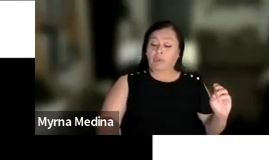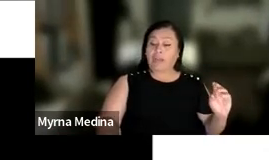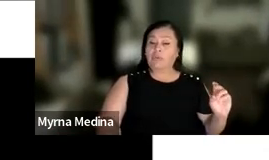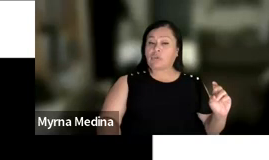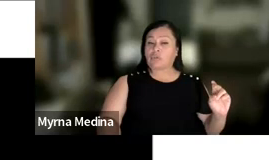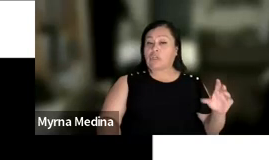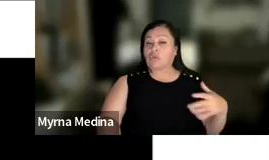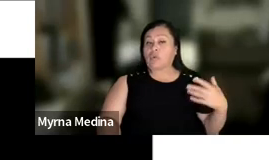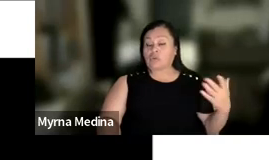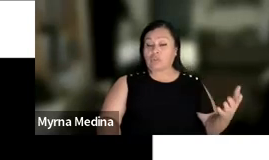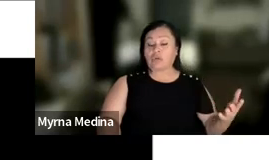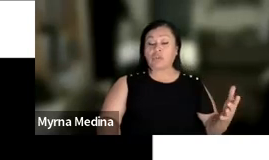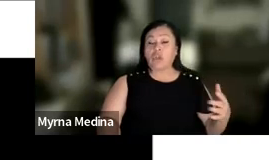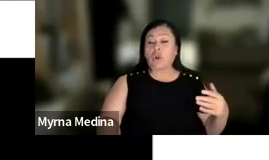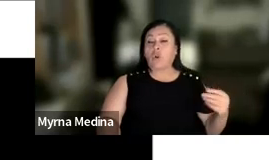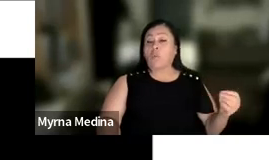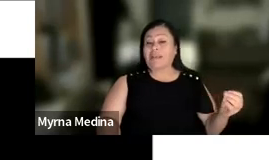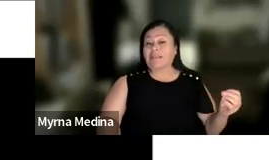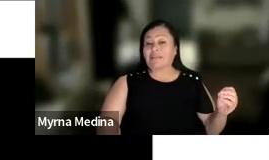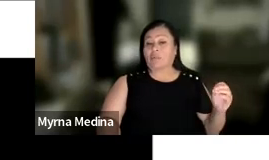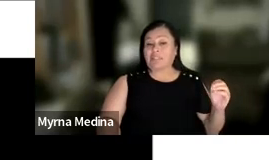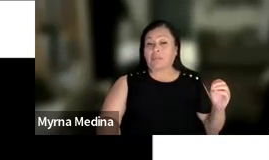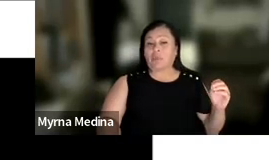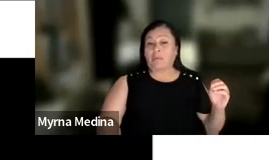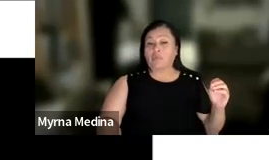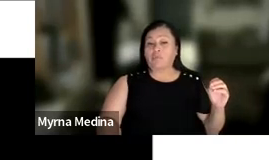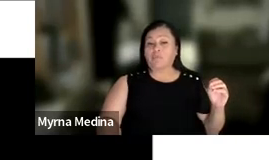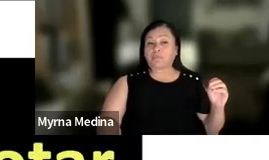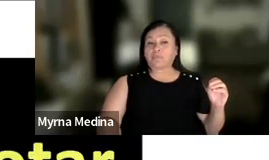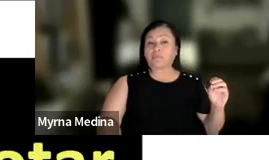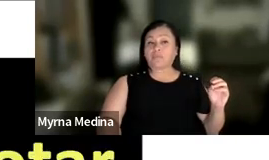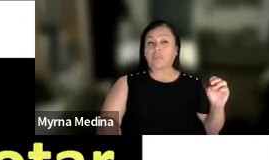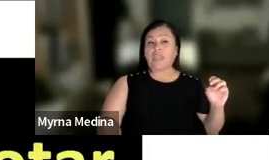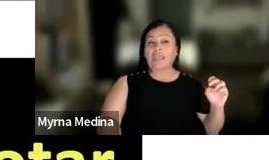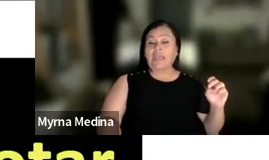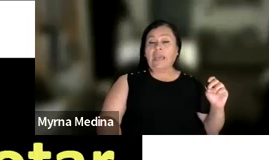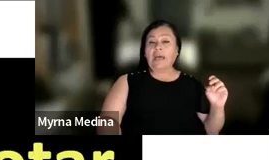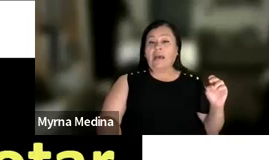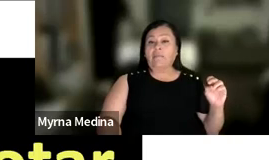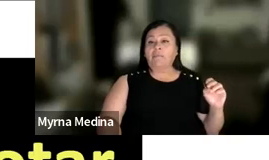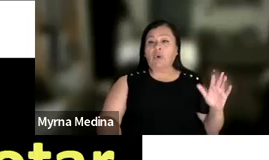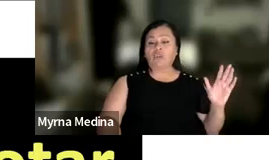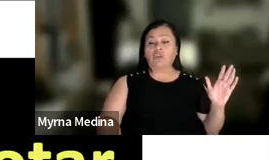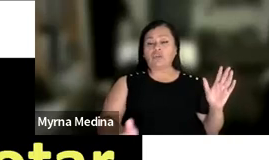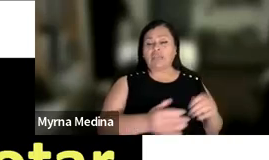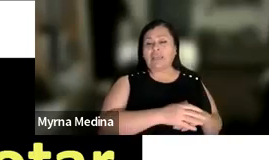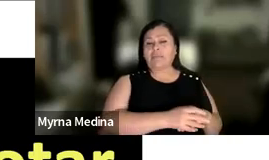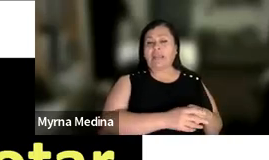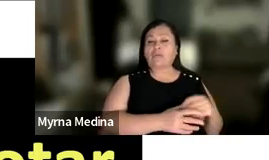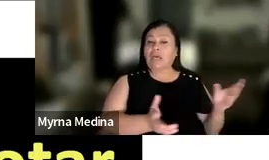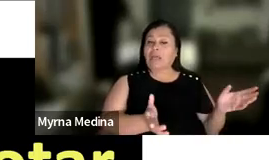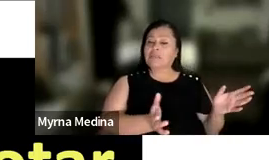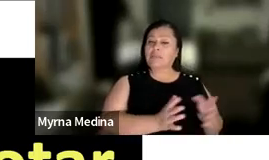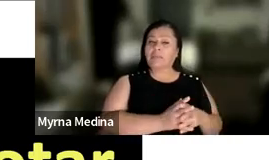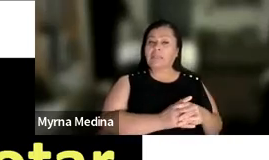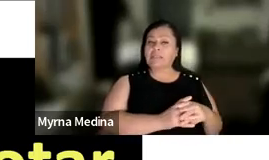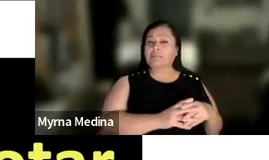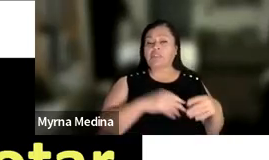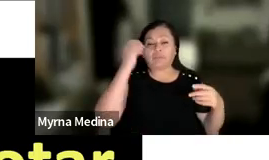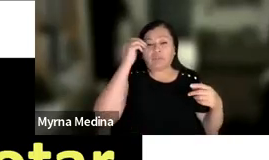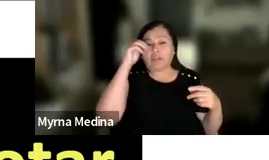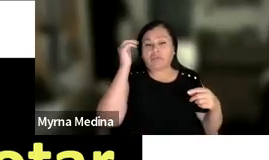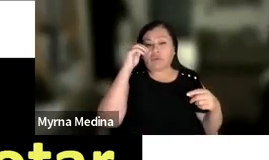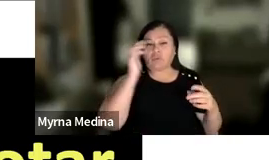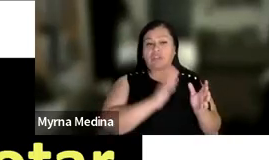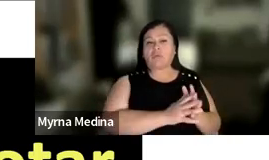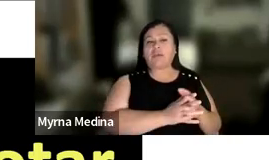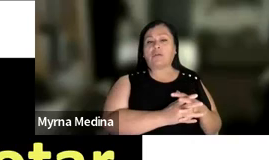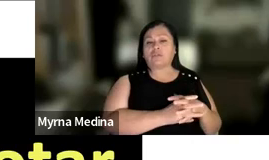Entonces todas esas cosas, Uno tiene que estar consciente para poder apoyar a nuestros hijos o a sus hijos lo más lo más que podamos.